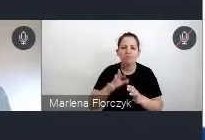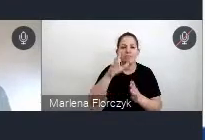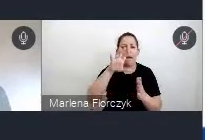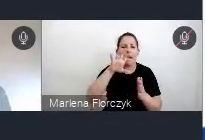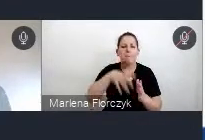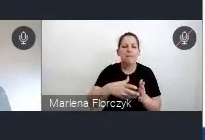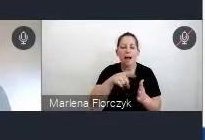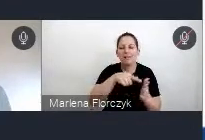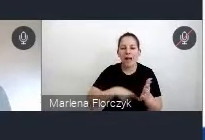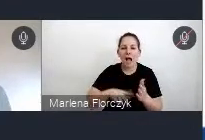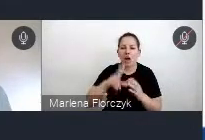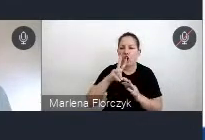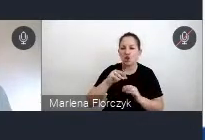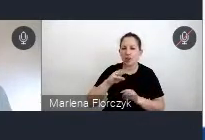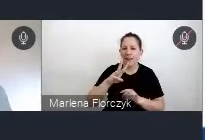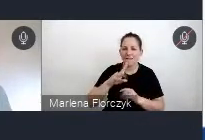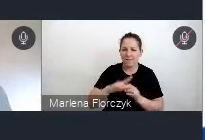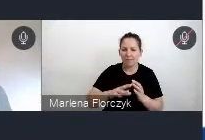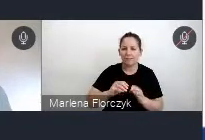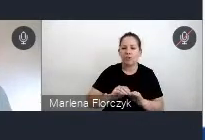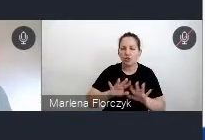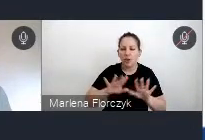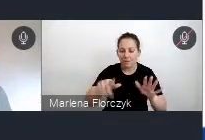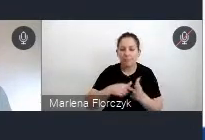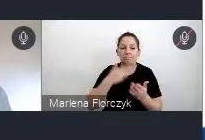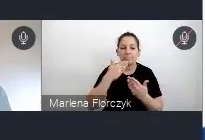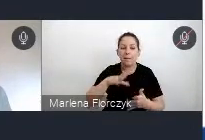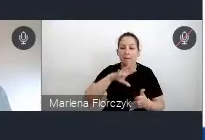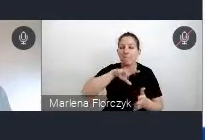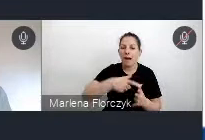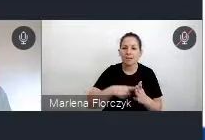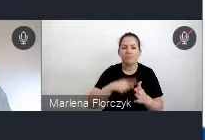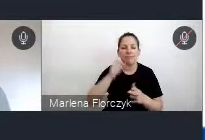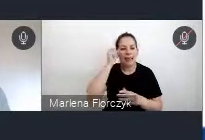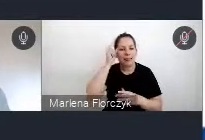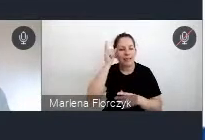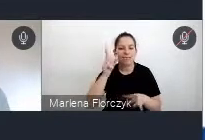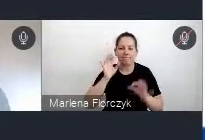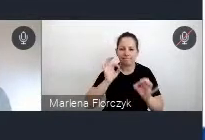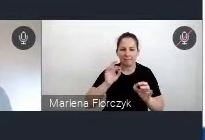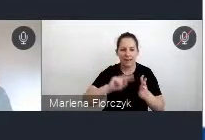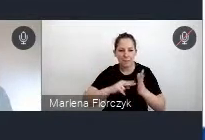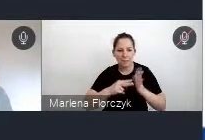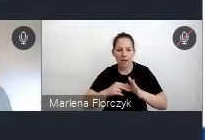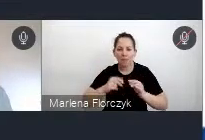stworzenie takiej bazy, która pozwala inteligentnie zarządzać zielenią w mieście,